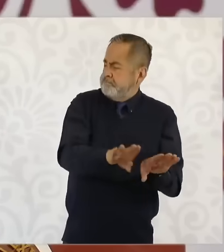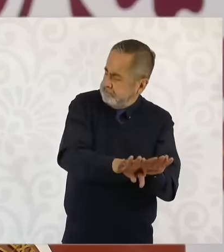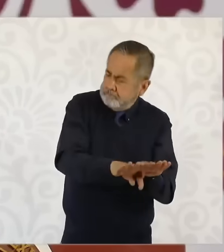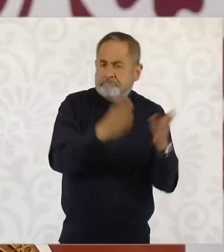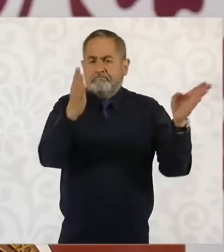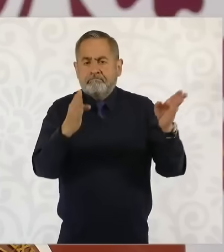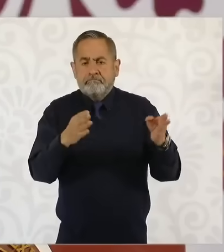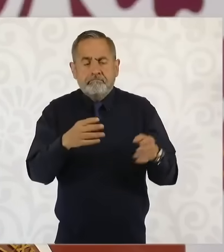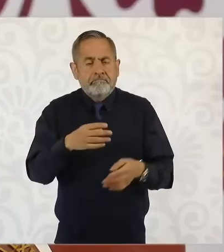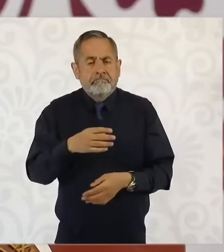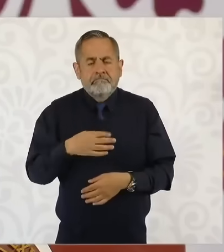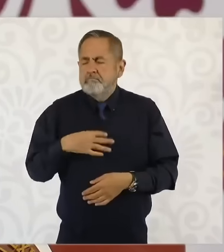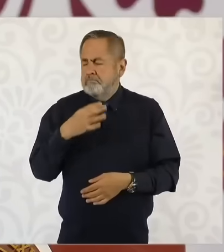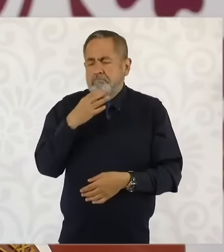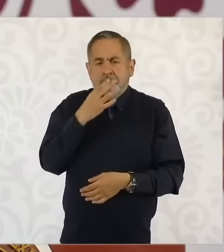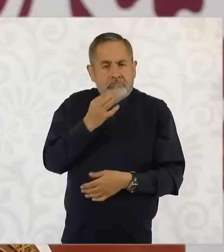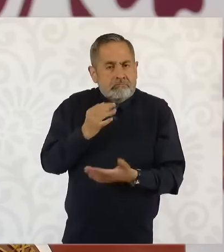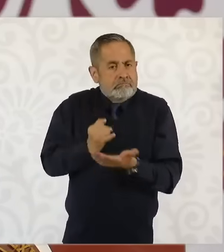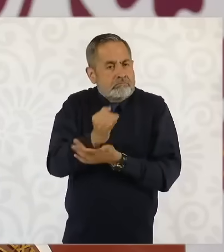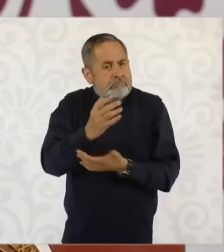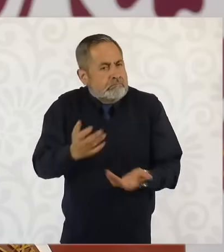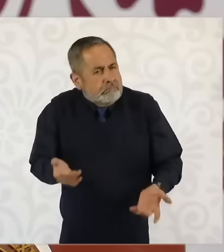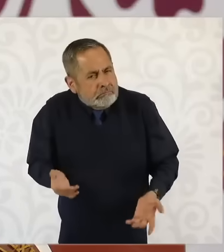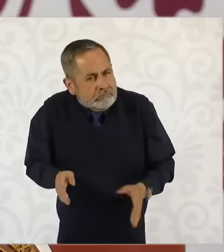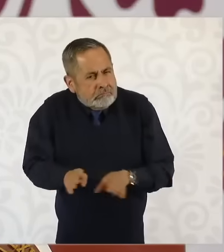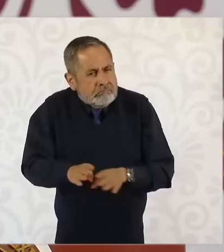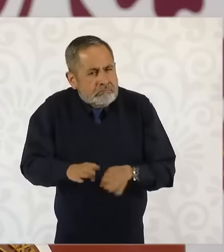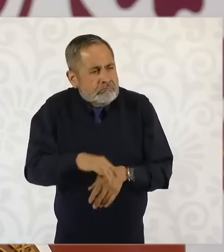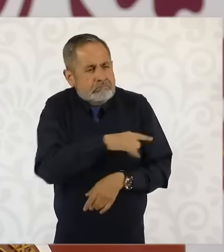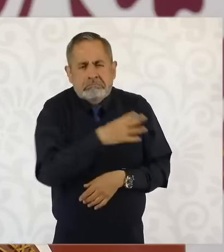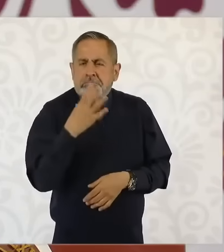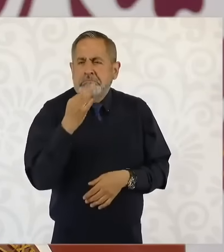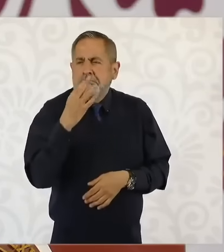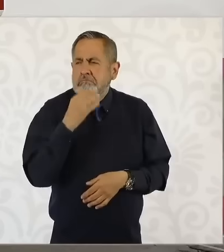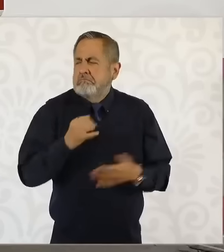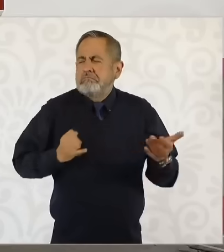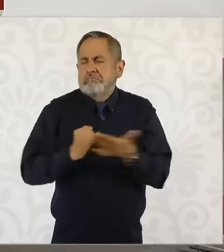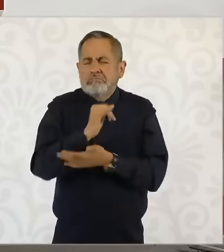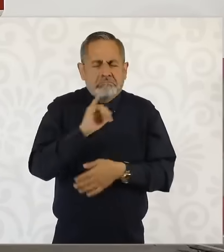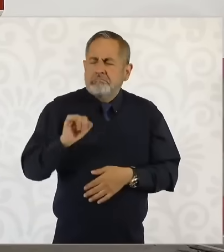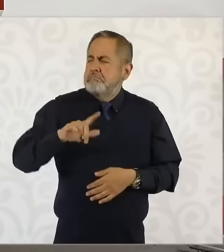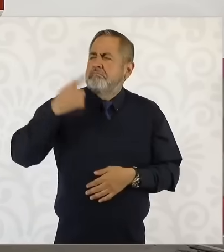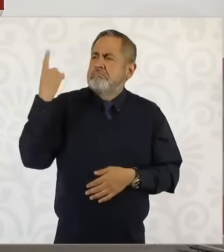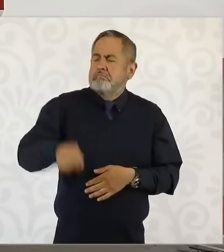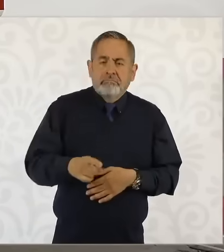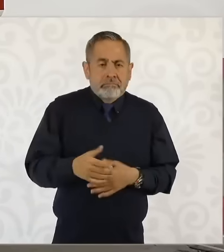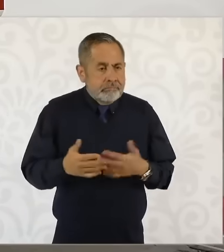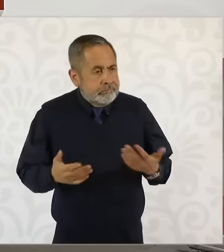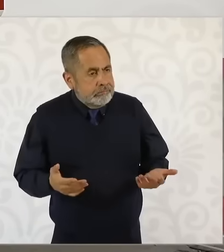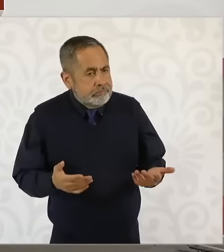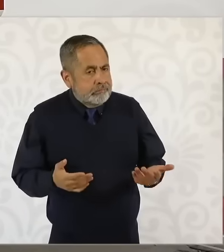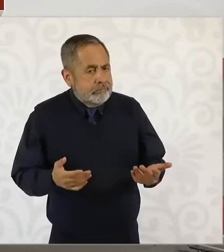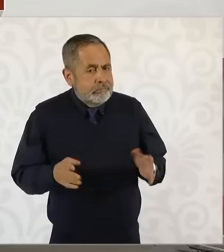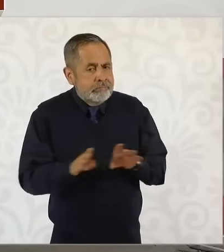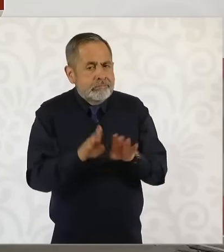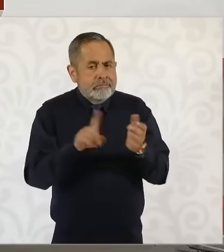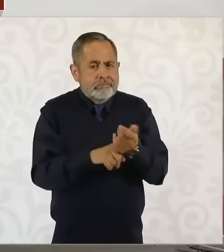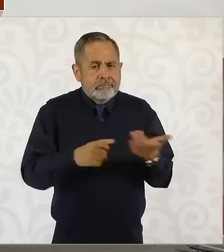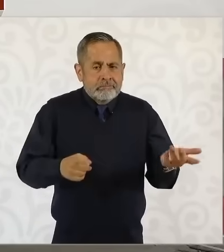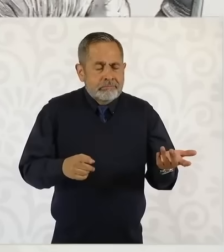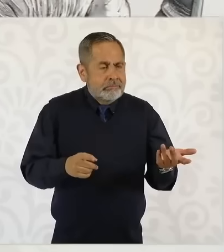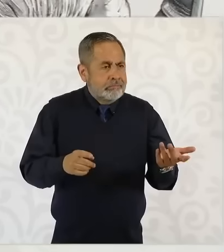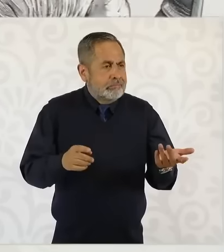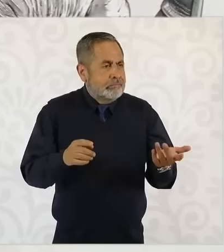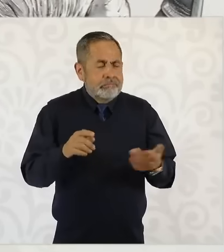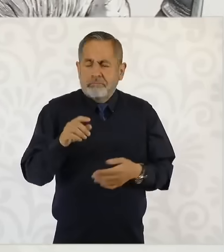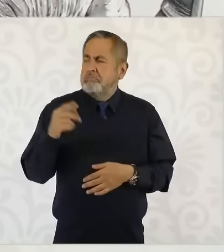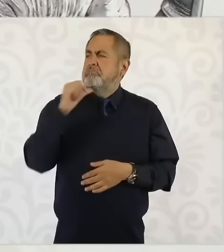simple y sencillamente que la materia del amparo puede ser eliminada de un juicio de amparo con